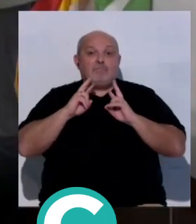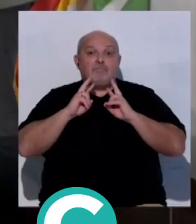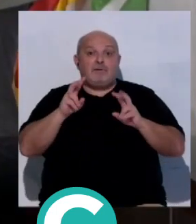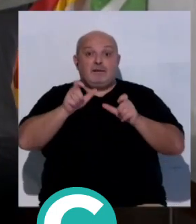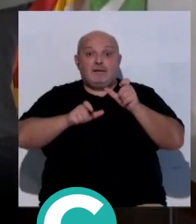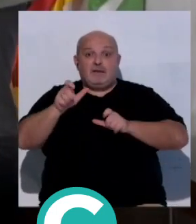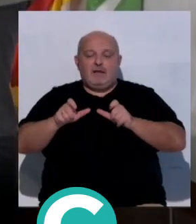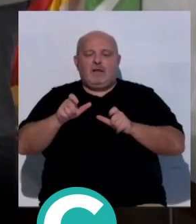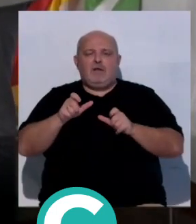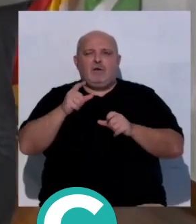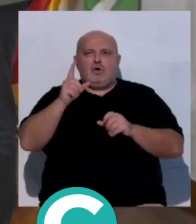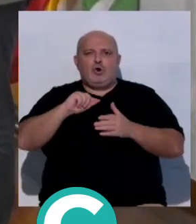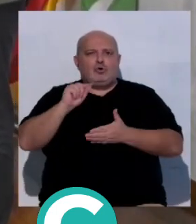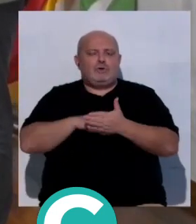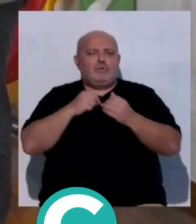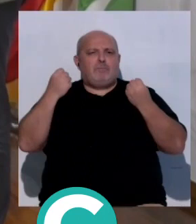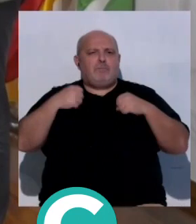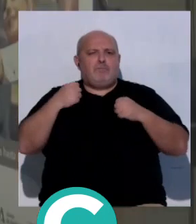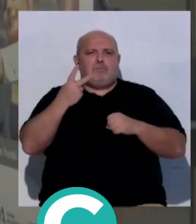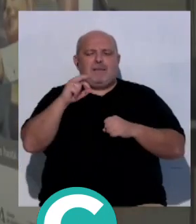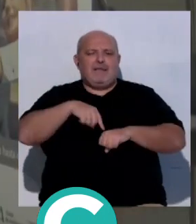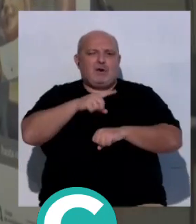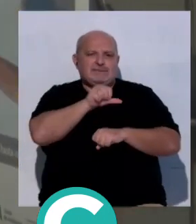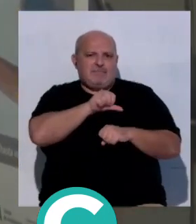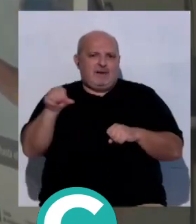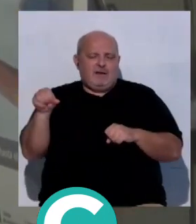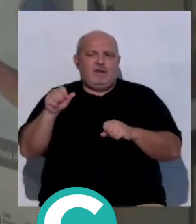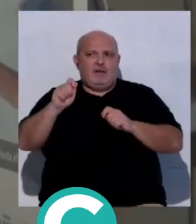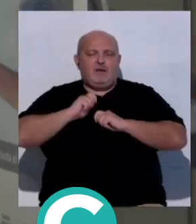contarán con un contrato en prácticas de 20 horas semanales y recibirán un sueldo de